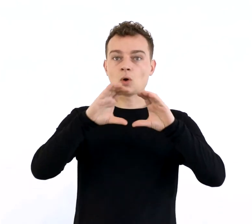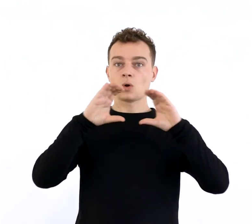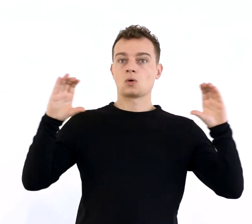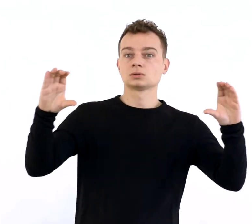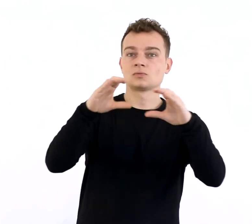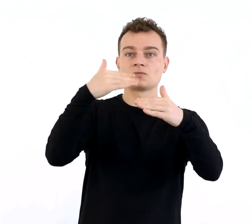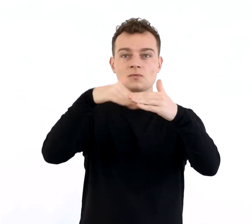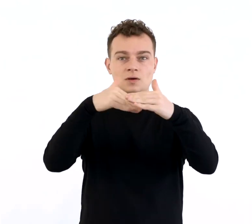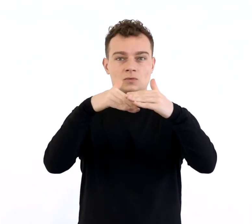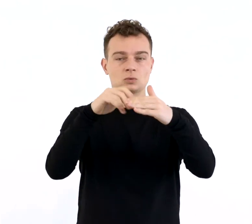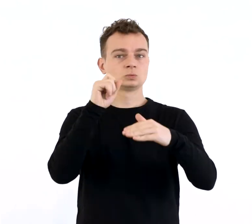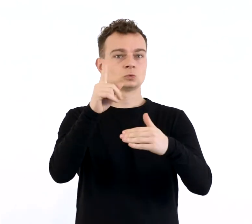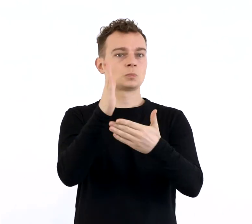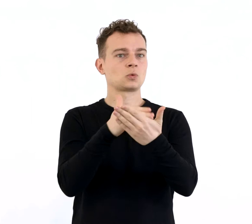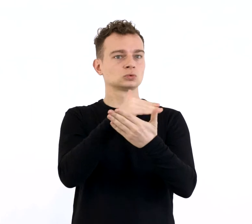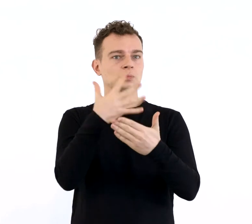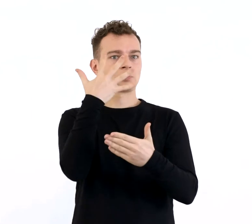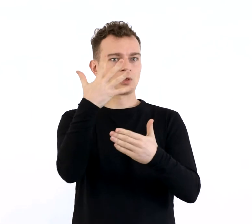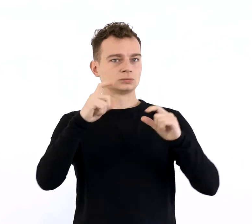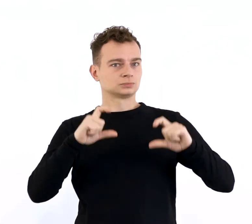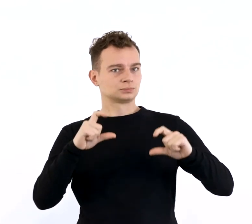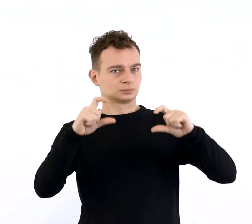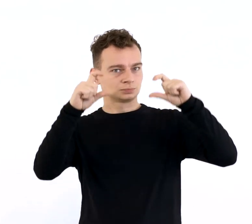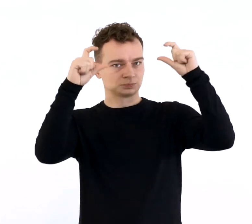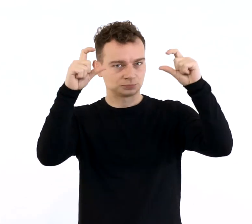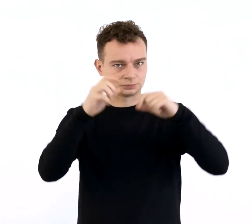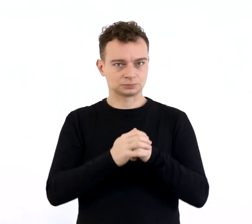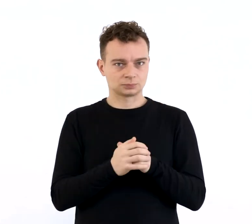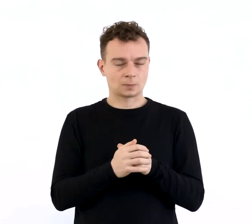Od strony wewnętrznej budowla jest pięciokondygnacyjna.